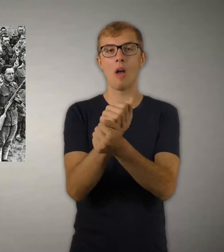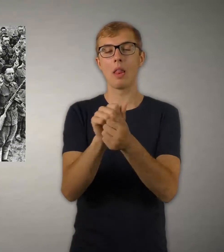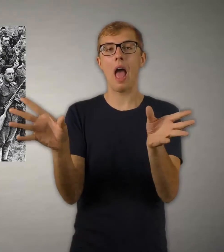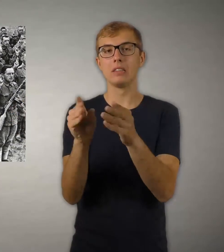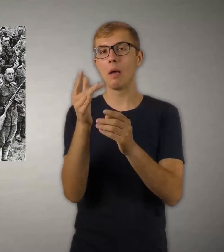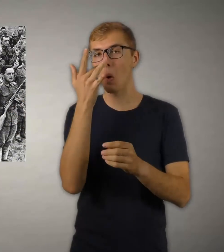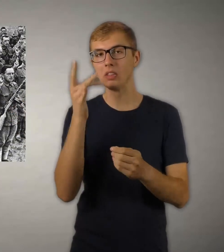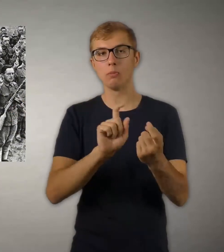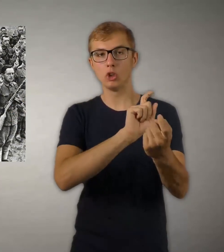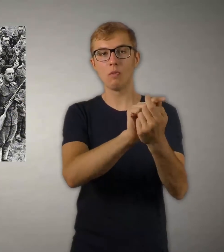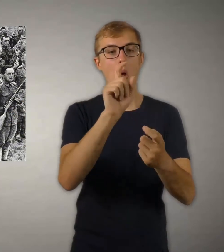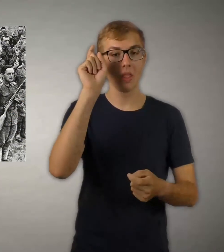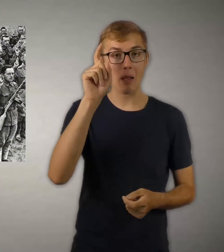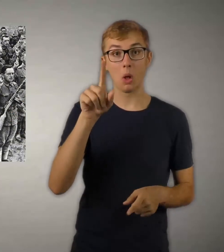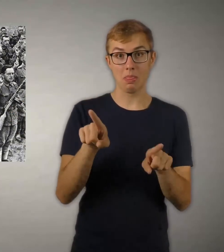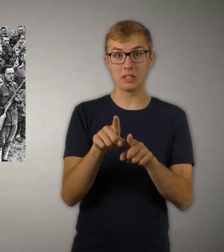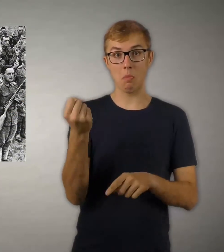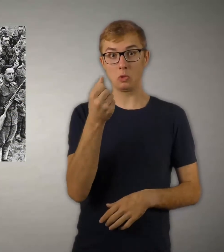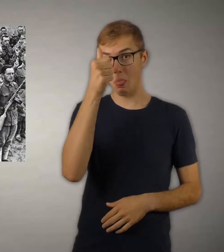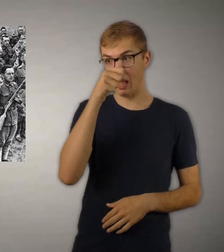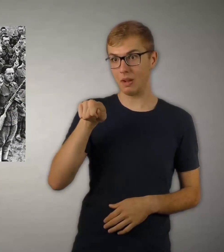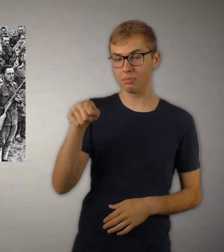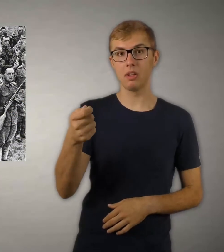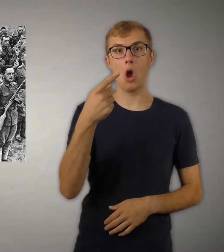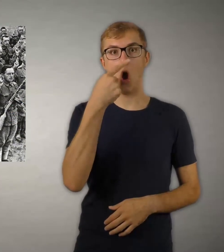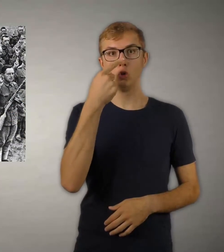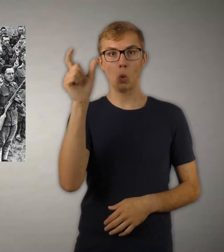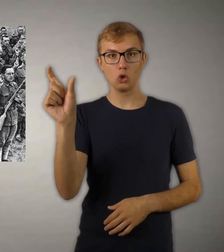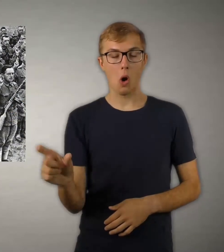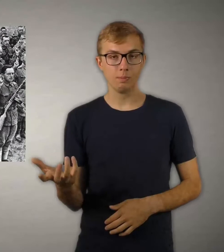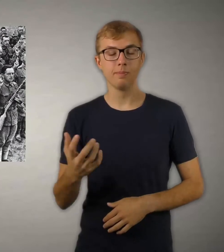walcząca u boku Rosjan z Niemcami też nosiła nazwę Tadeusza Kościuszki.